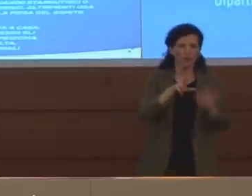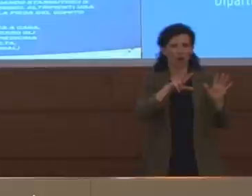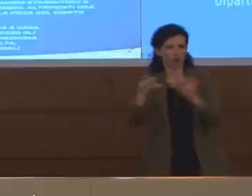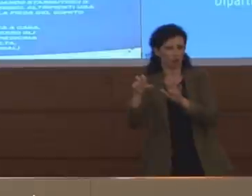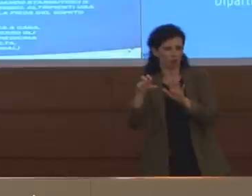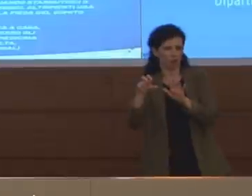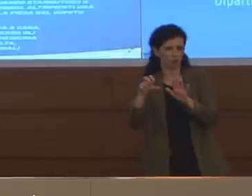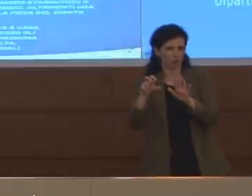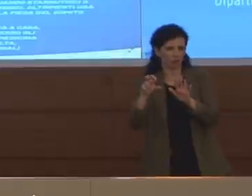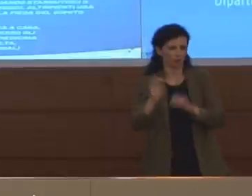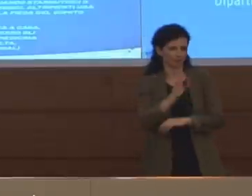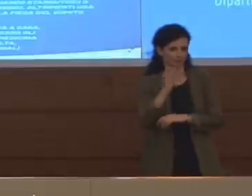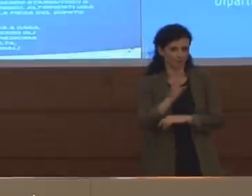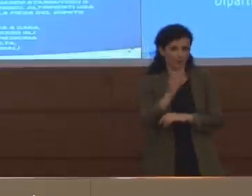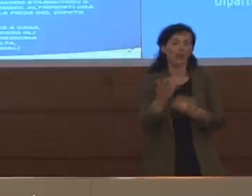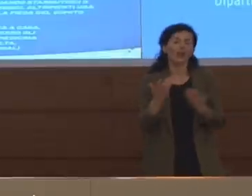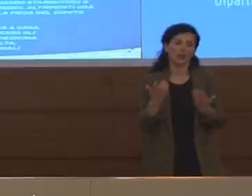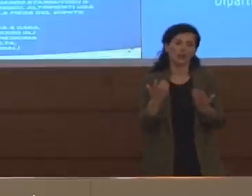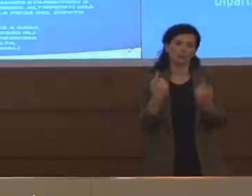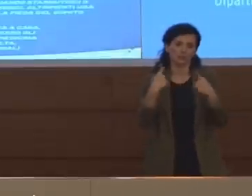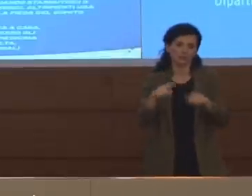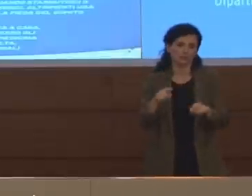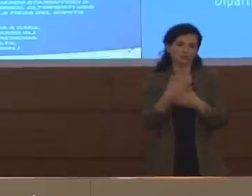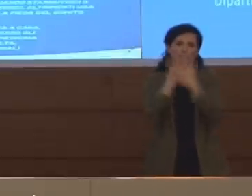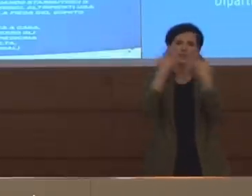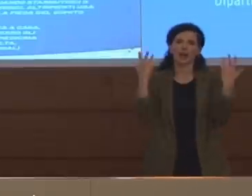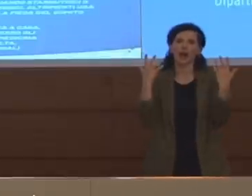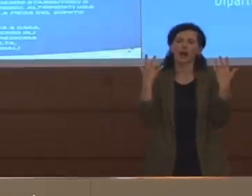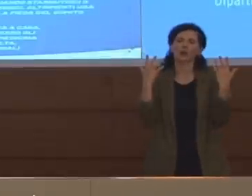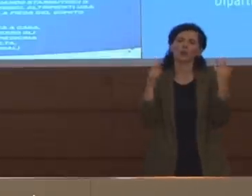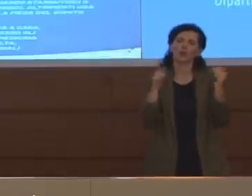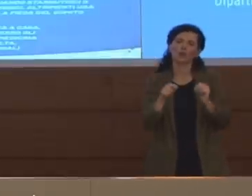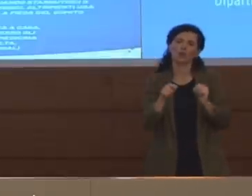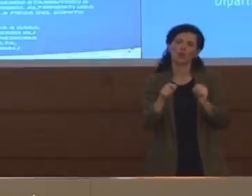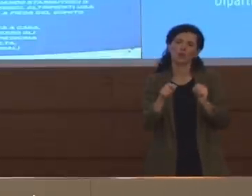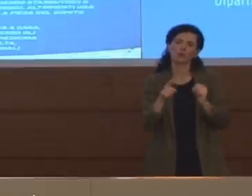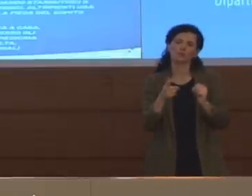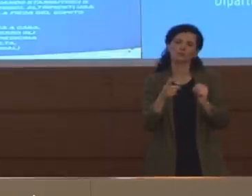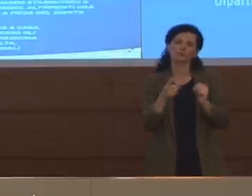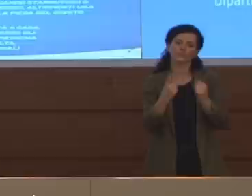Questo evidentemente dà un'idea di quanto possa essersi alleggerita